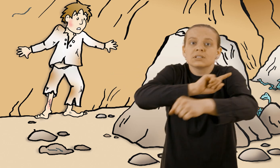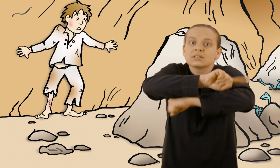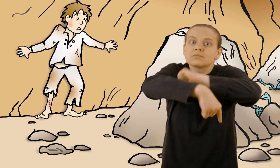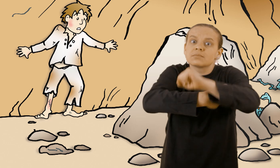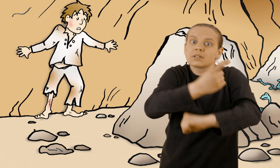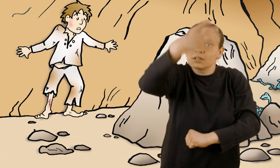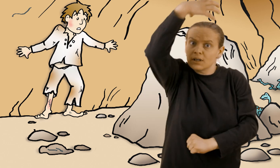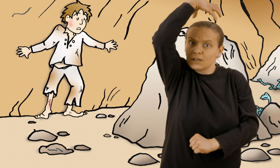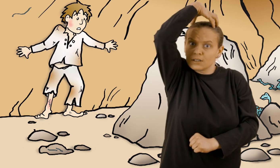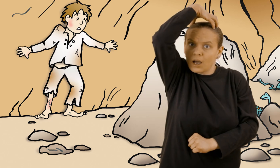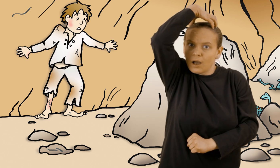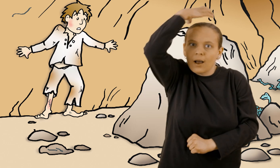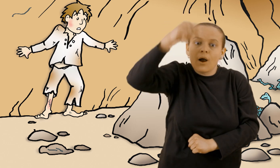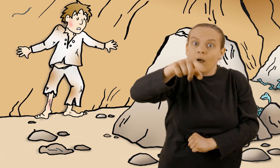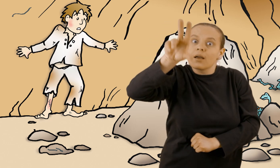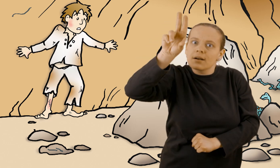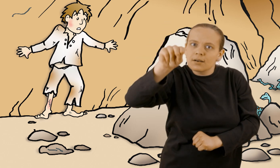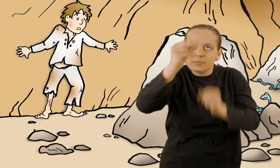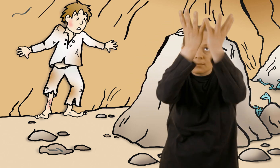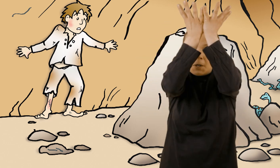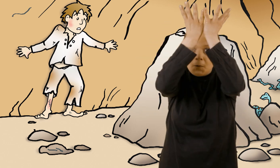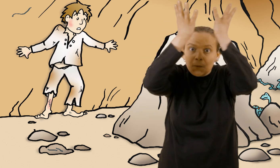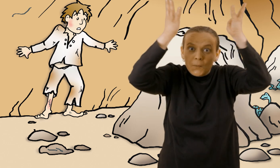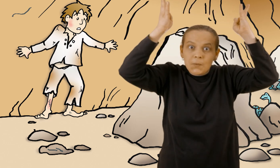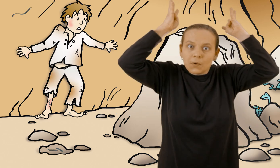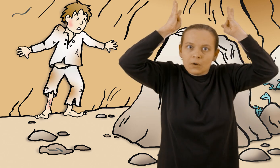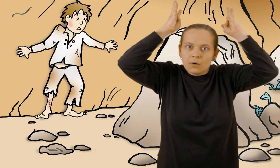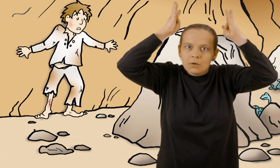koje dolaze sa svih strana, a u sredini Zmijski Kralj s krunom.